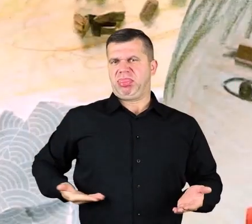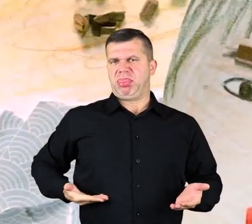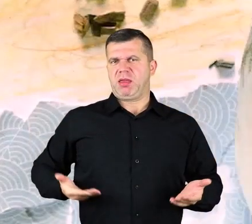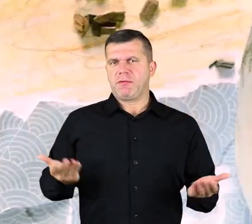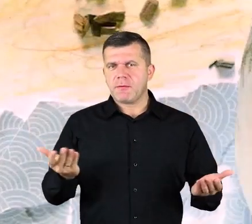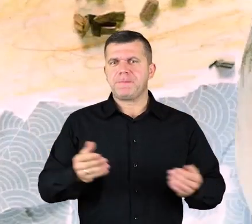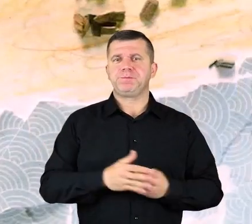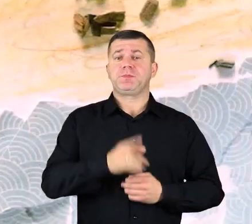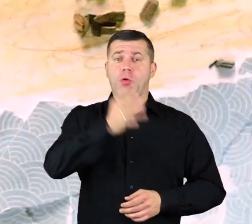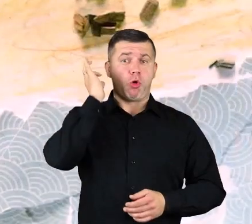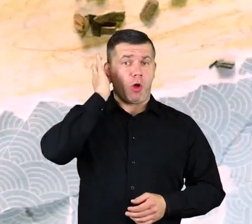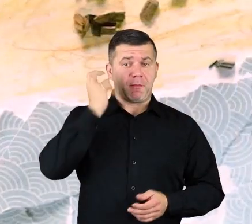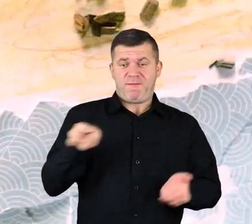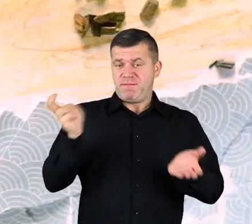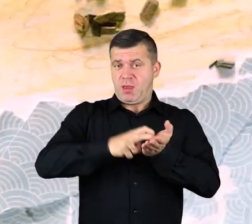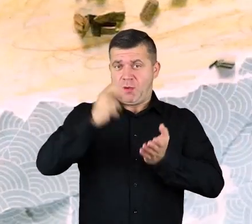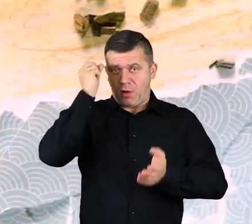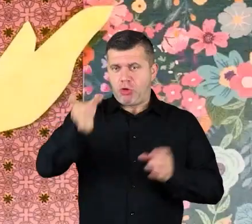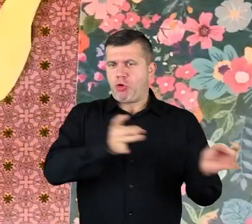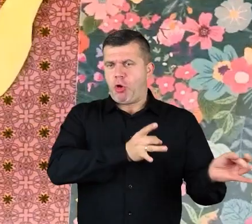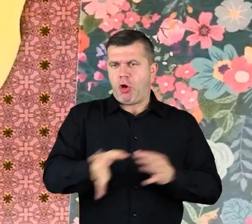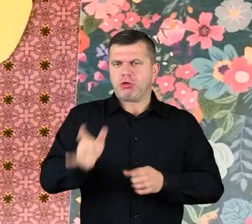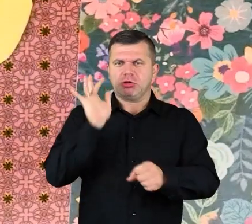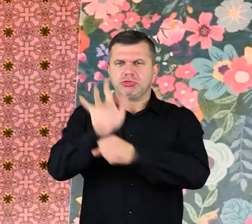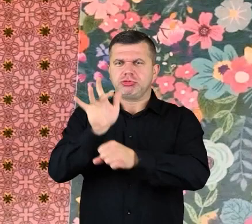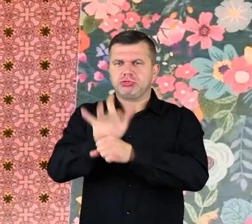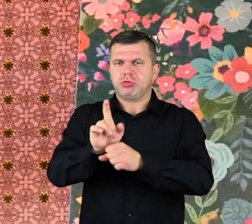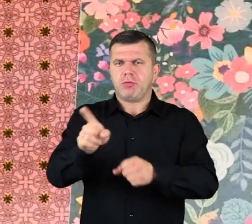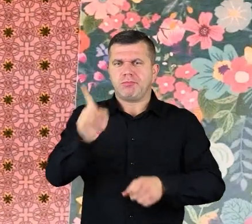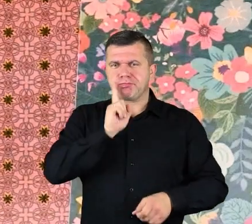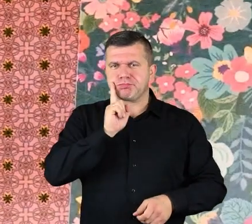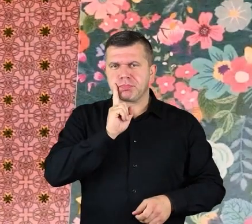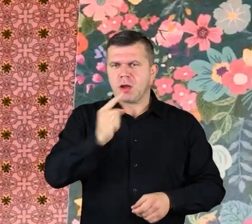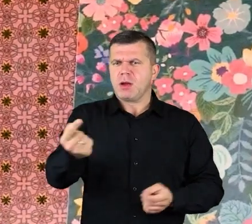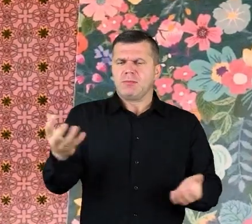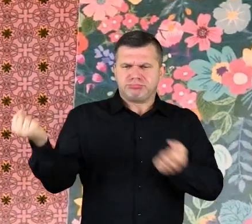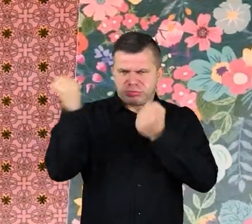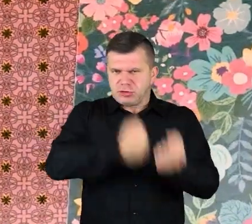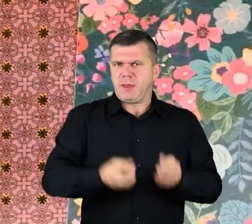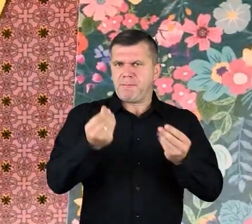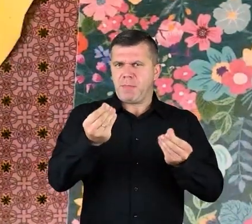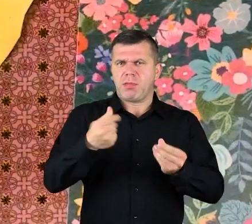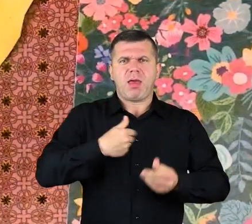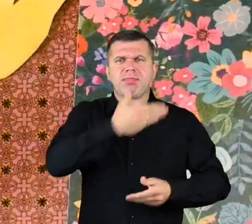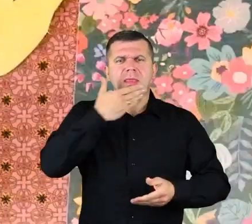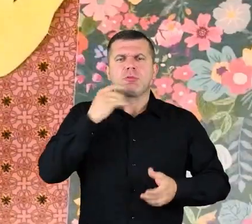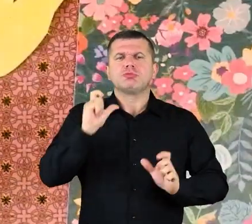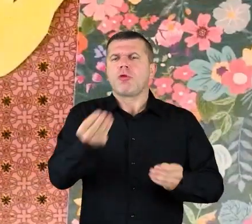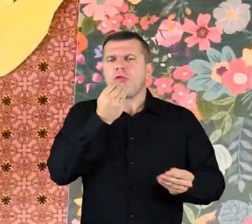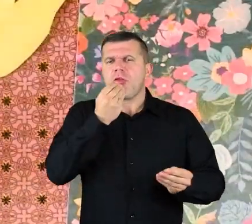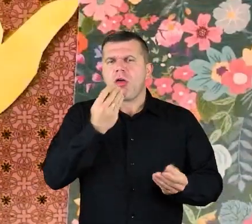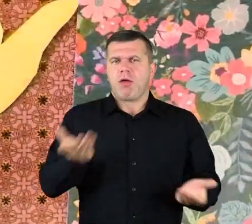Gdy wstawała rano od razu krzyczała: „Przynieś mi pieniądze, bo nie mam co do garnka włożyć!